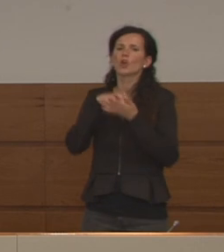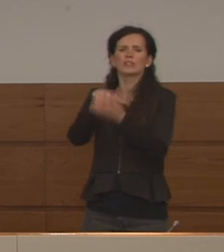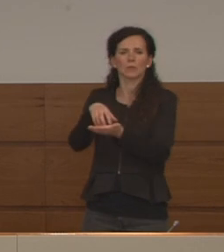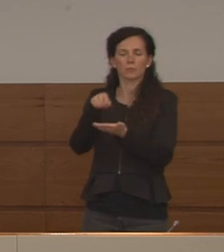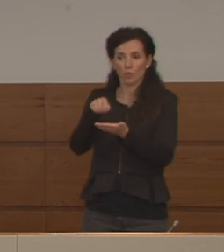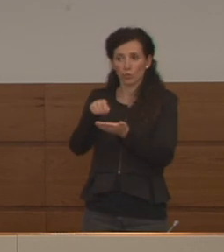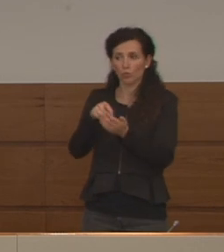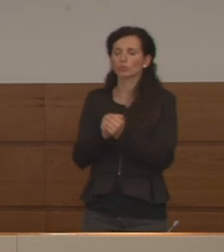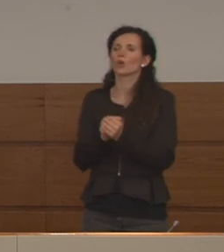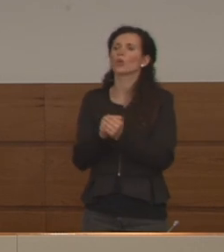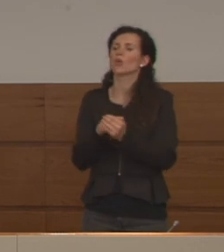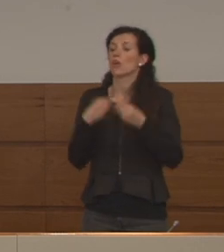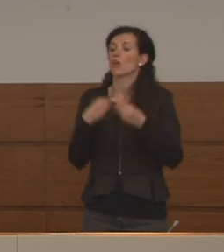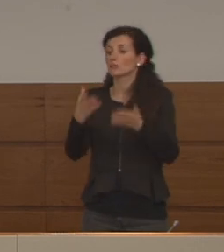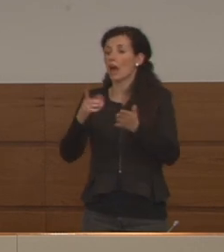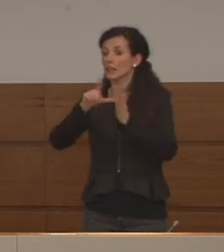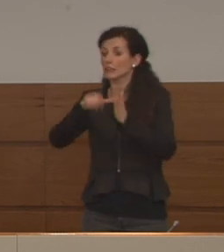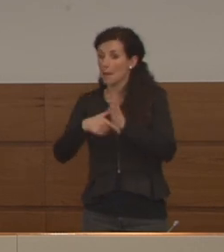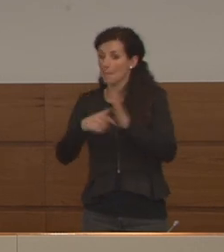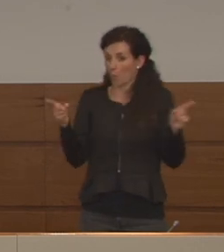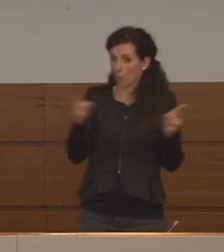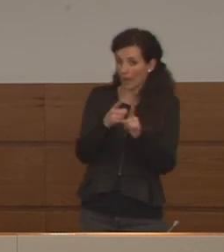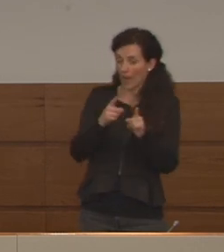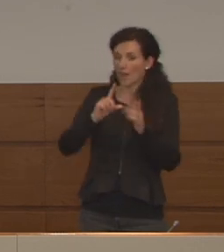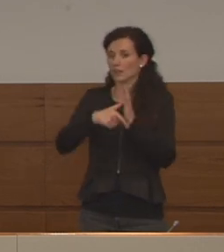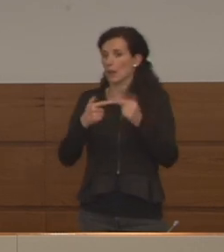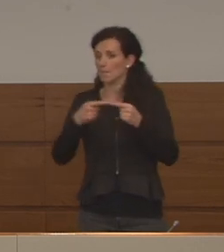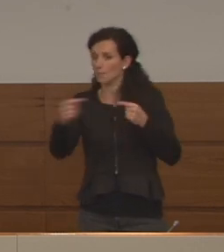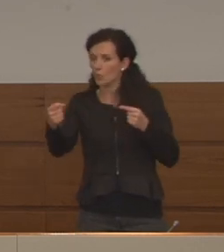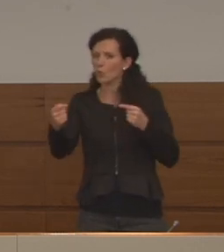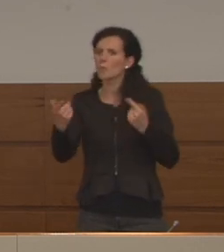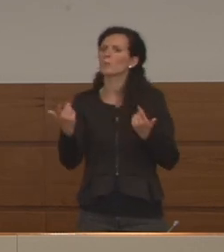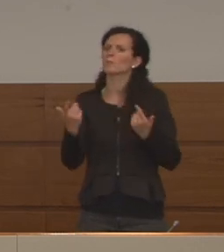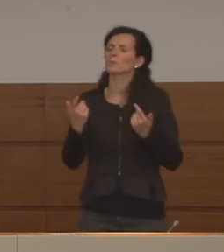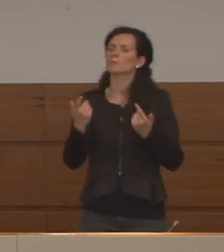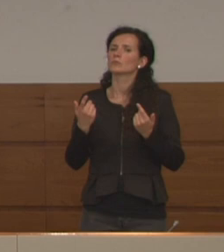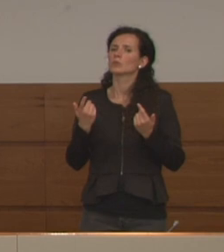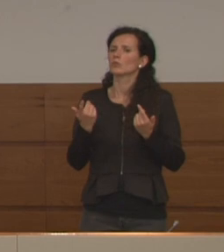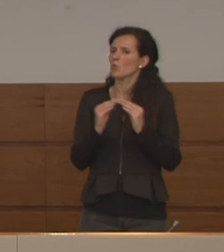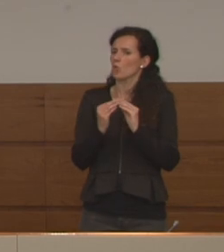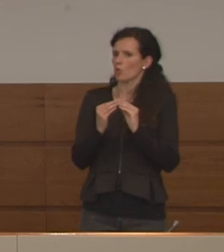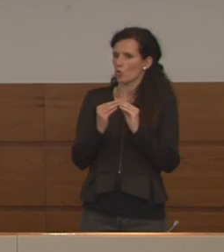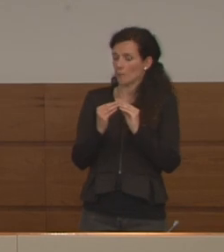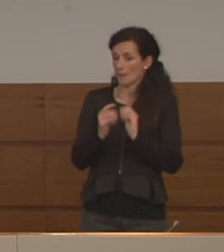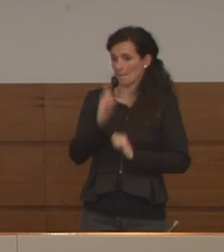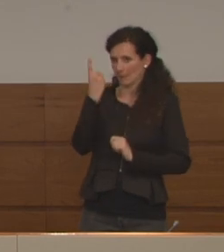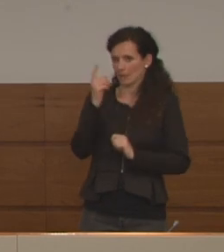breve periodo, sul medio periodo? Oppure avrà effetti, semmai se verrà confermato, sul lungo periodo? Questa è la prima domanda. Un'altra